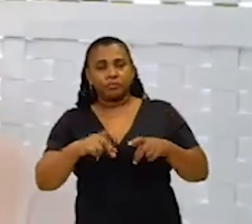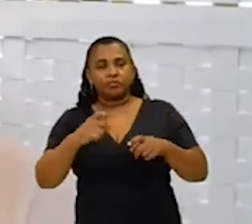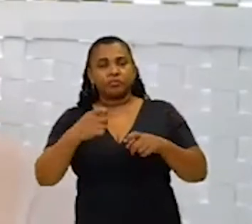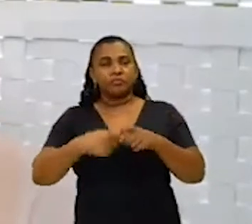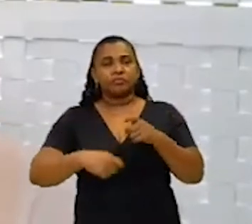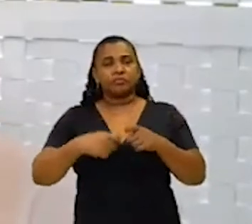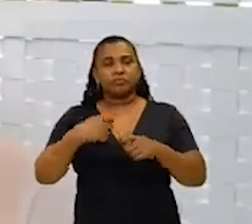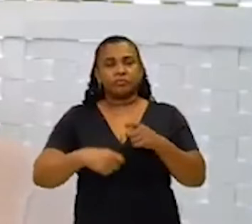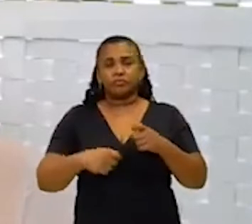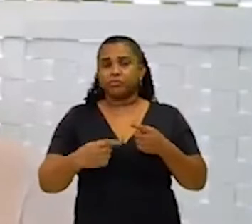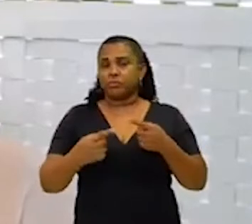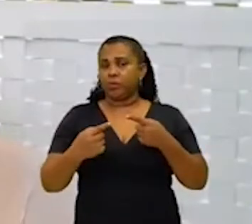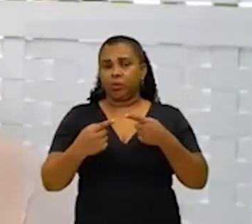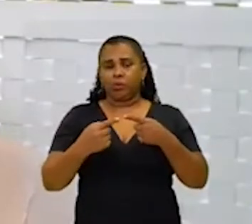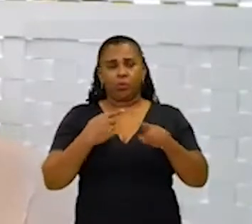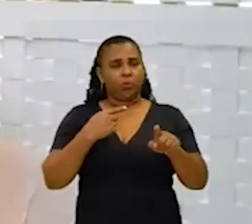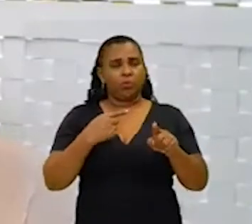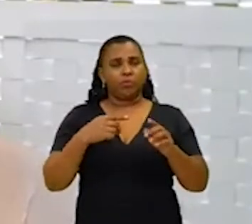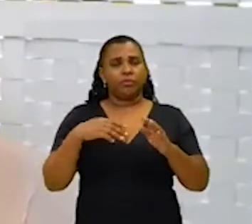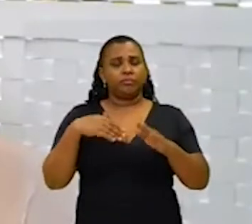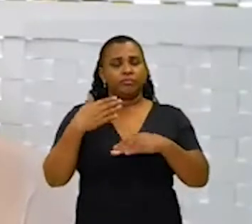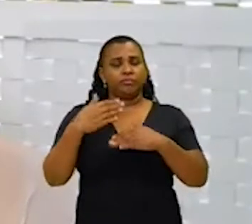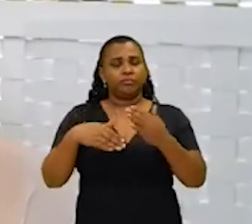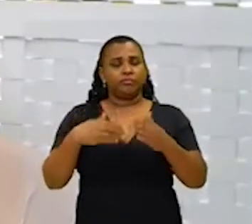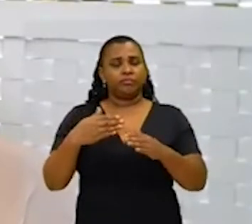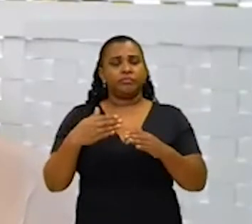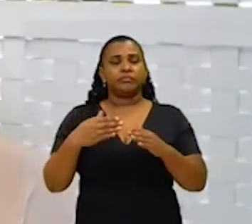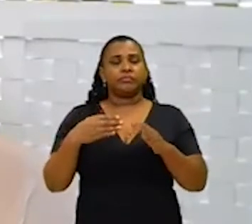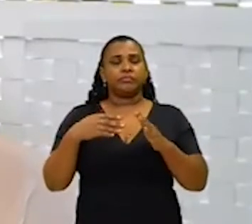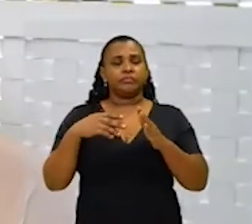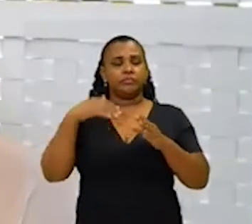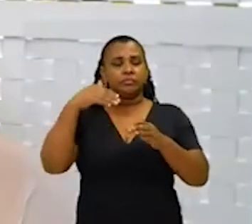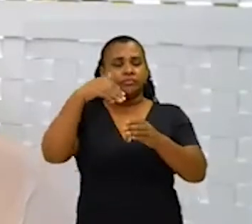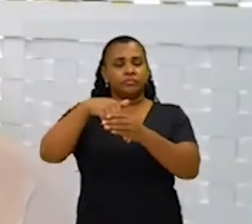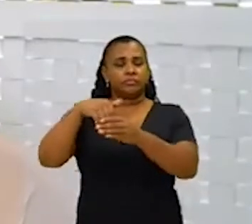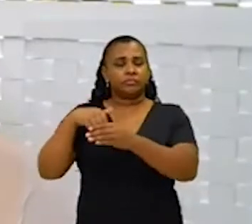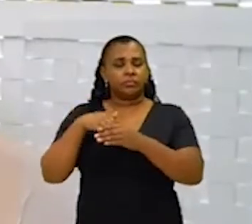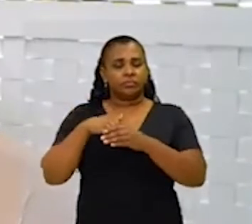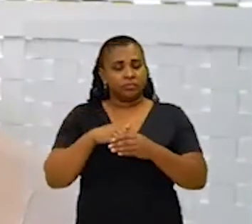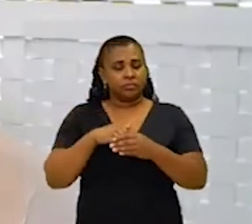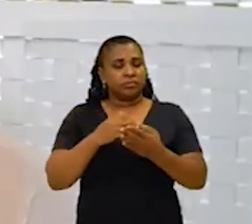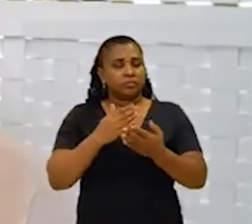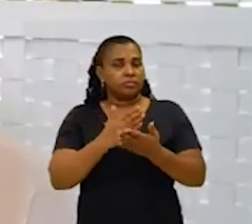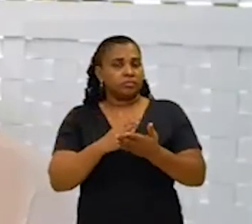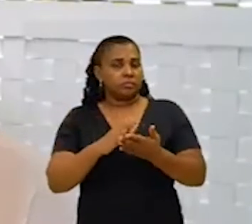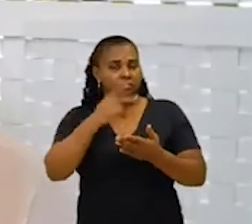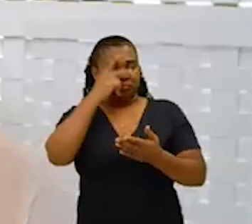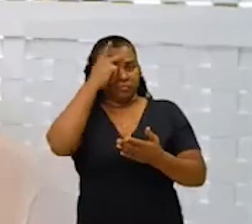processo eleitoral na concepção de legisladores na concepção de organizar-se na concepção de